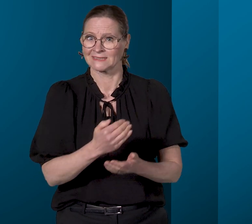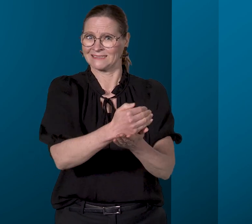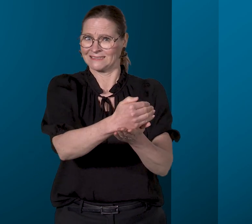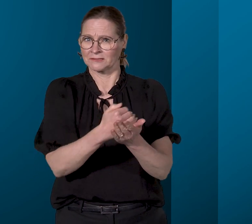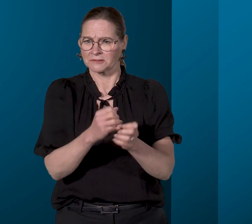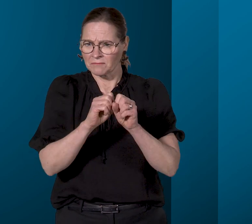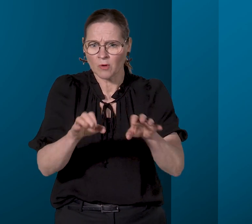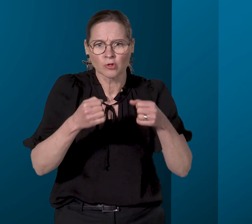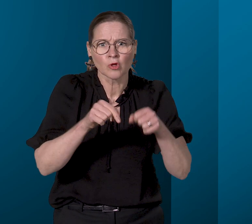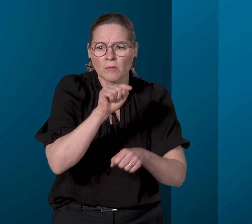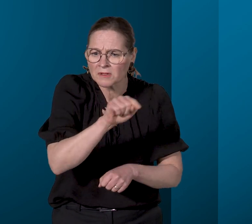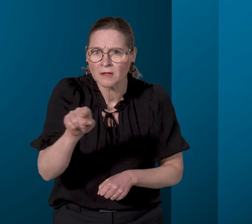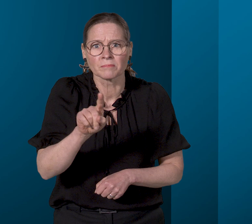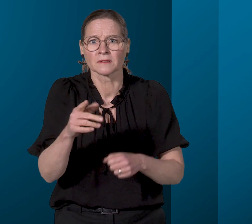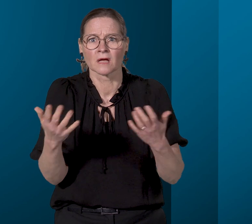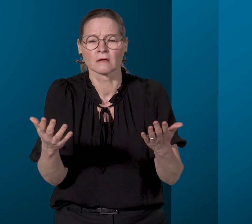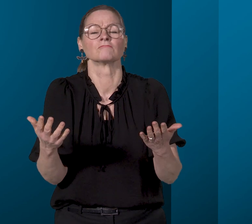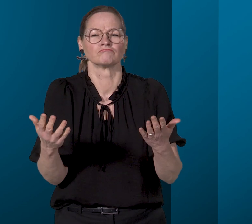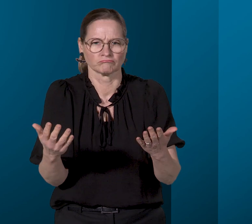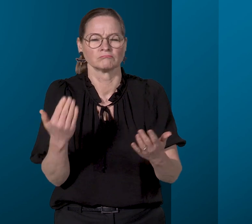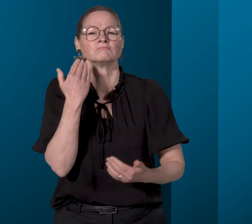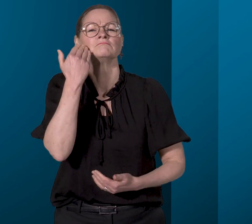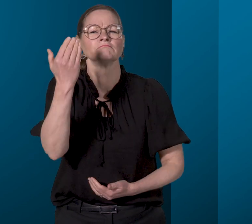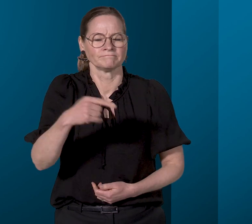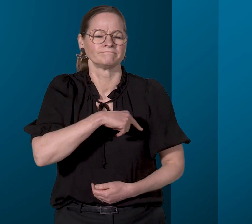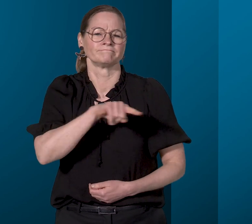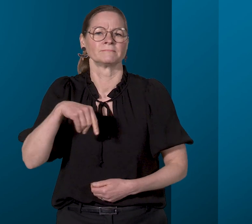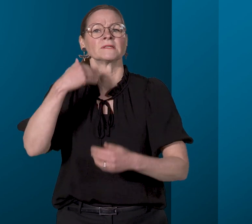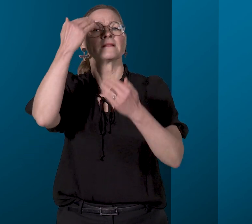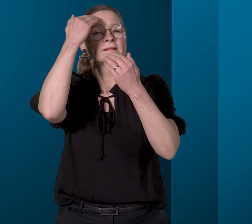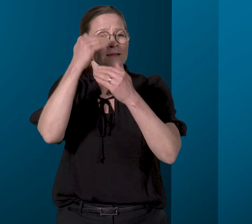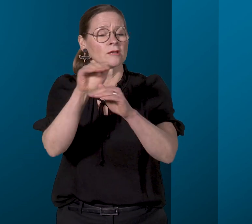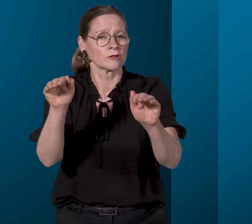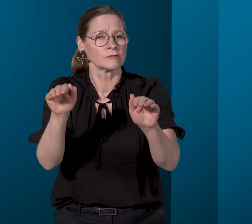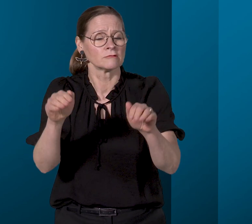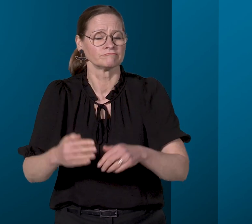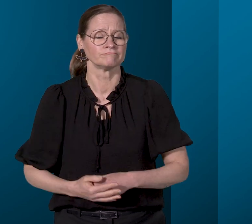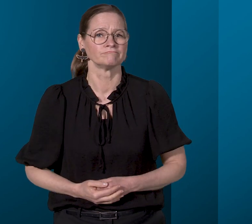Tiedotamme myöhemmin, miten säästöt vaikuttavat toimintoihin.